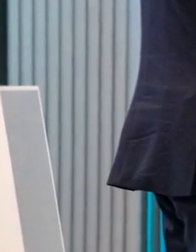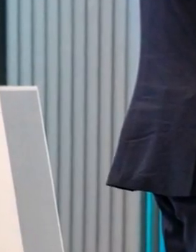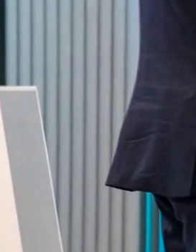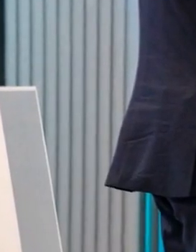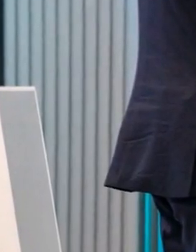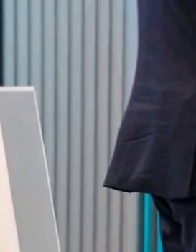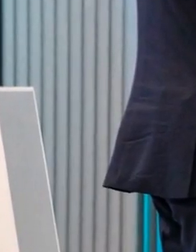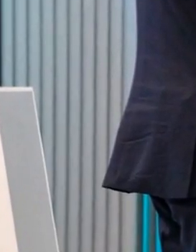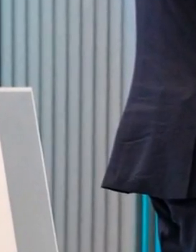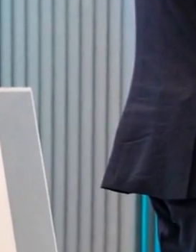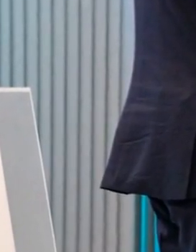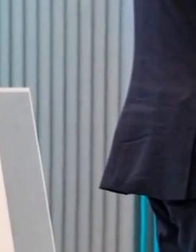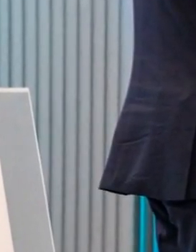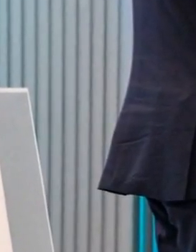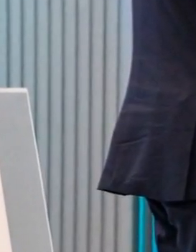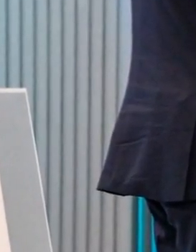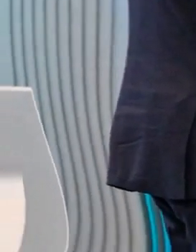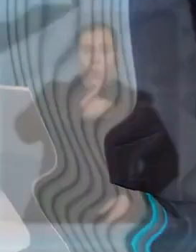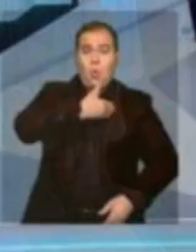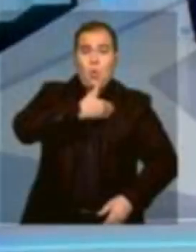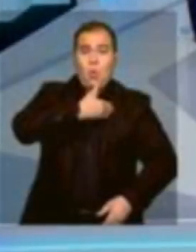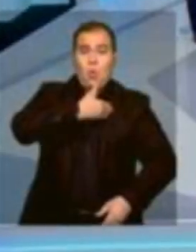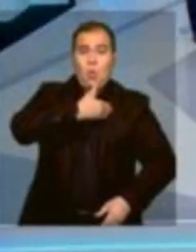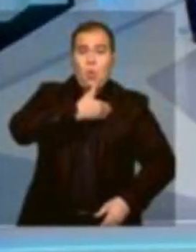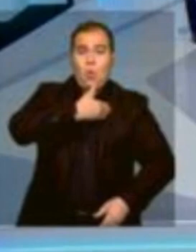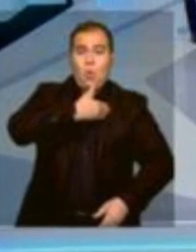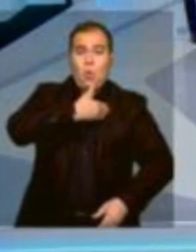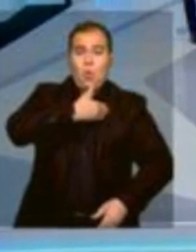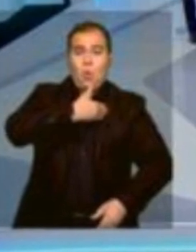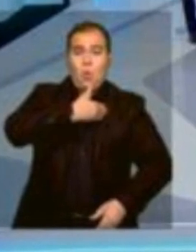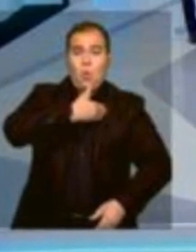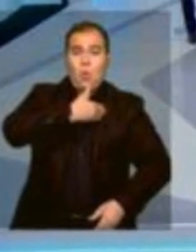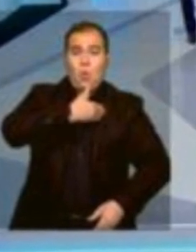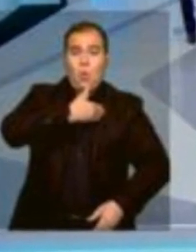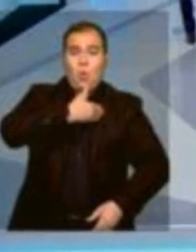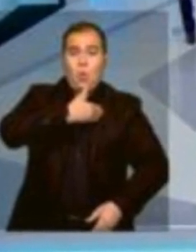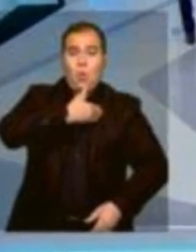Fernando Haddad (PT) pergunta a Tarcísio de Freitas (Republicanos) sobre frequência